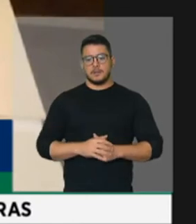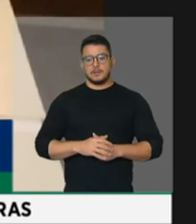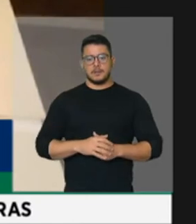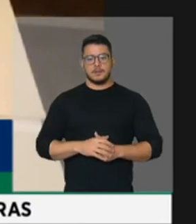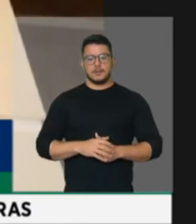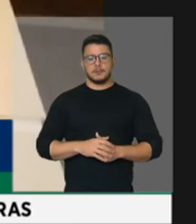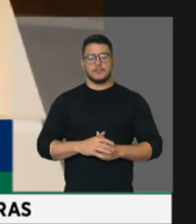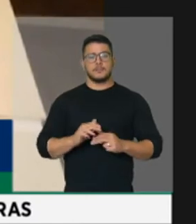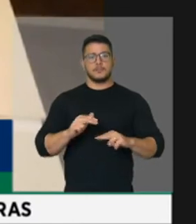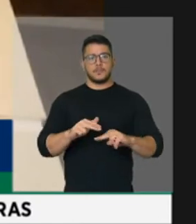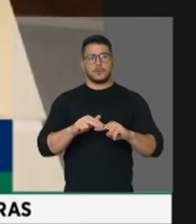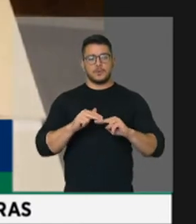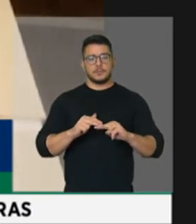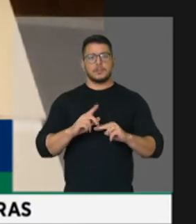CONTRA O INTERESSE PÚBLICO. POR ISSO QUE O PARTIDO DOS